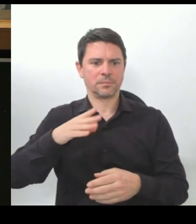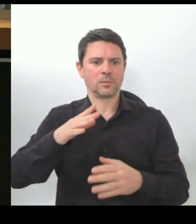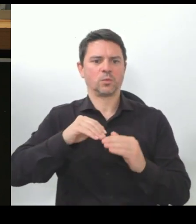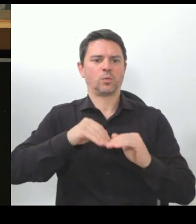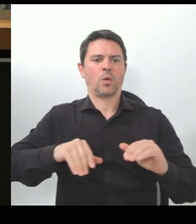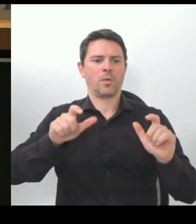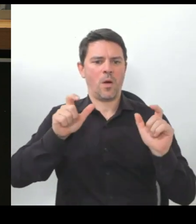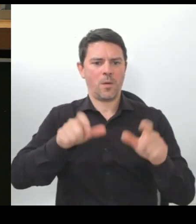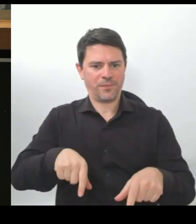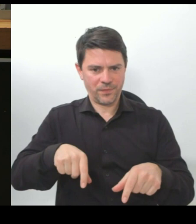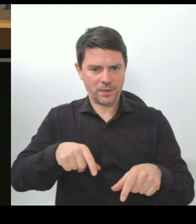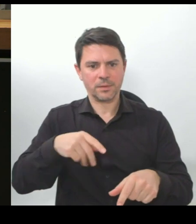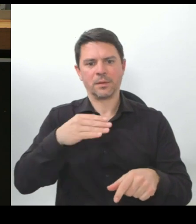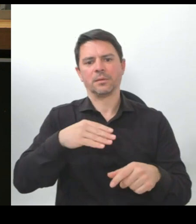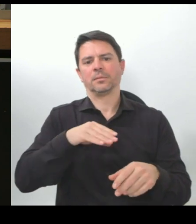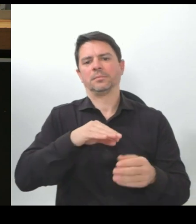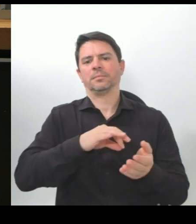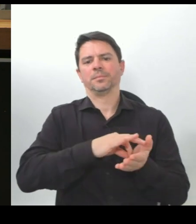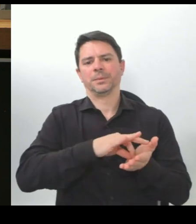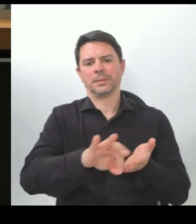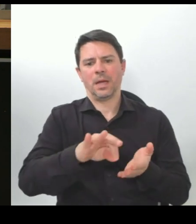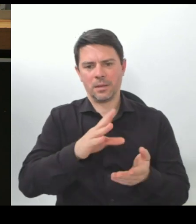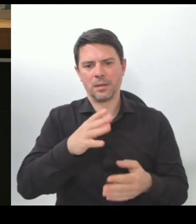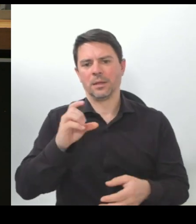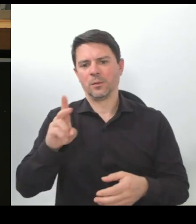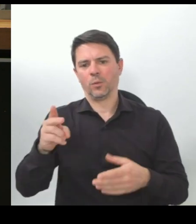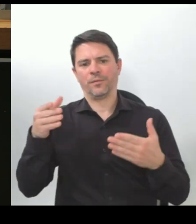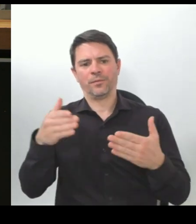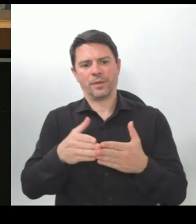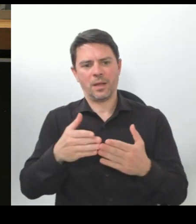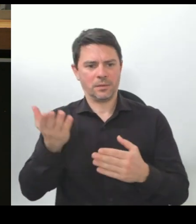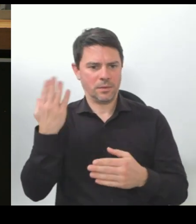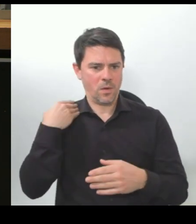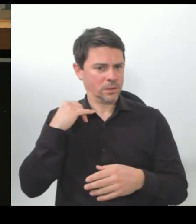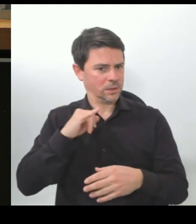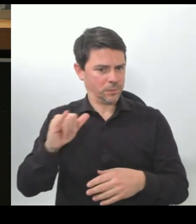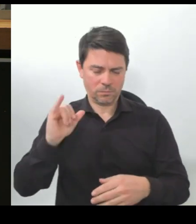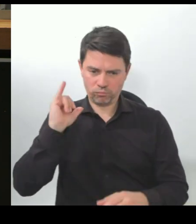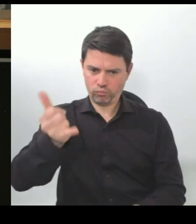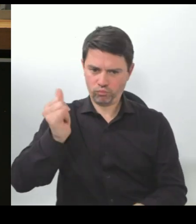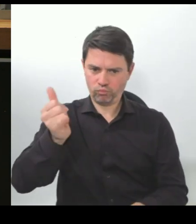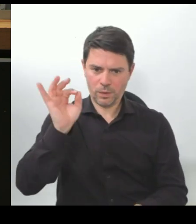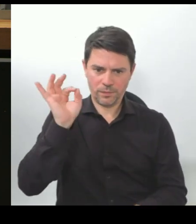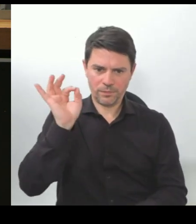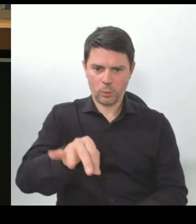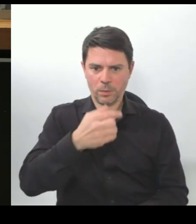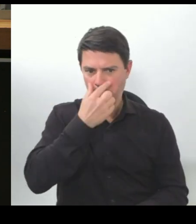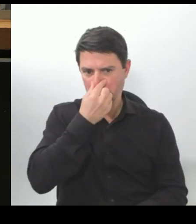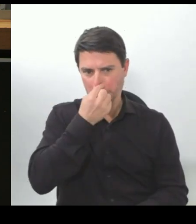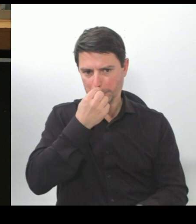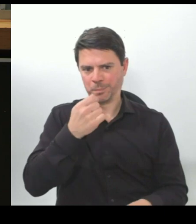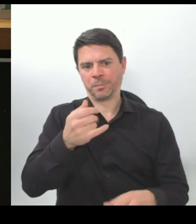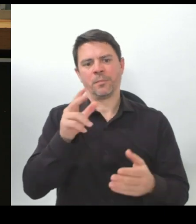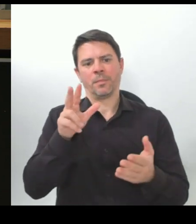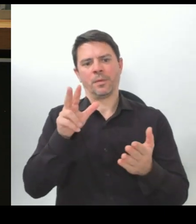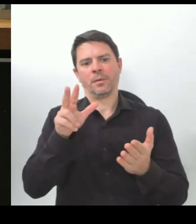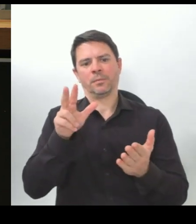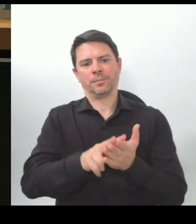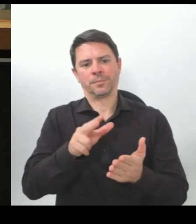es nicht nur mehr keinen weiteren Stellenabbau gibt im Land Berlin. Wir erinnern uns daran. Unter Wowereit und Sarrazin hieß es noch: